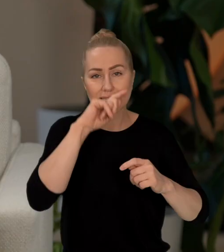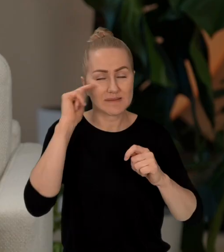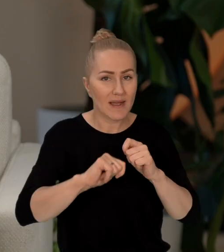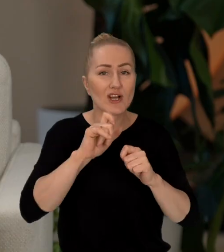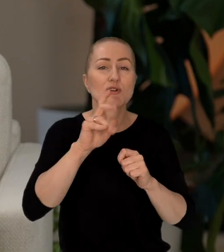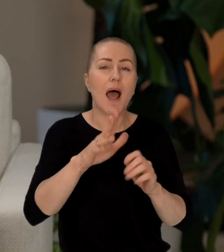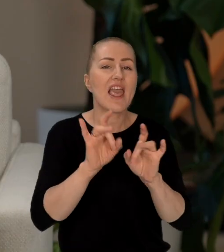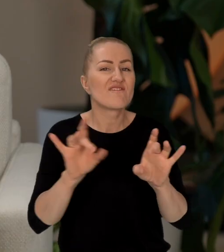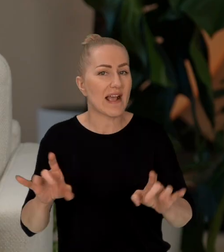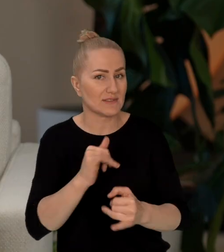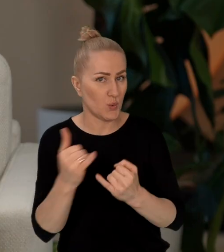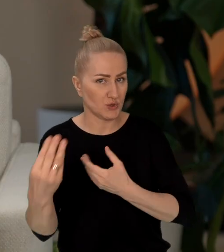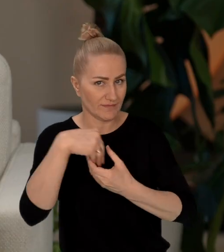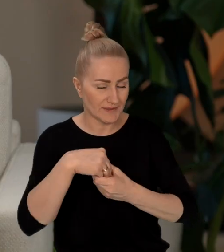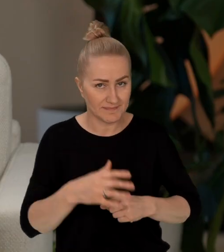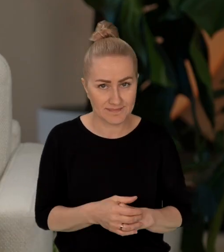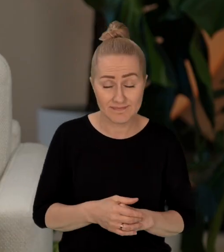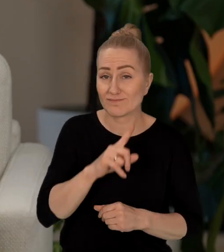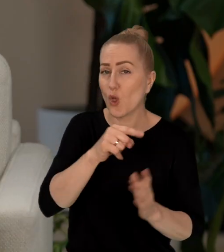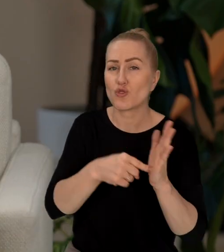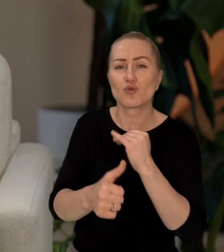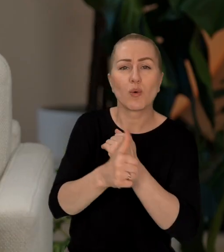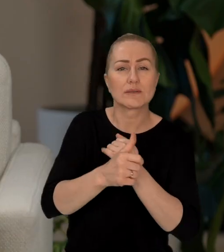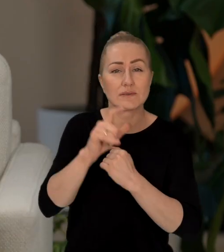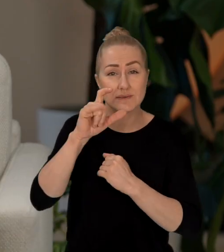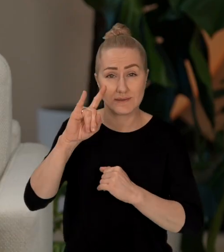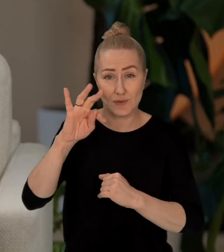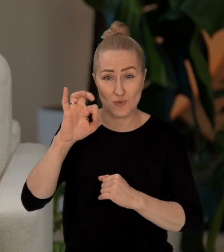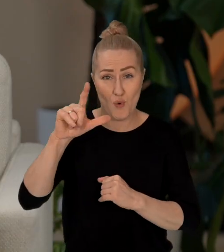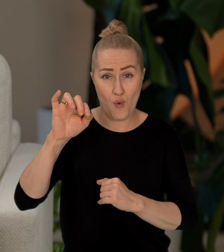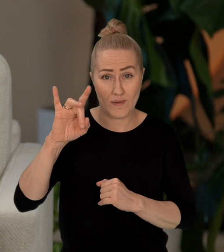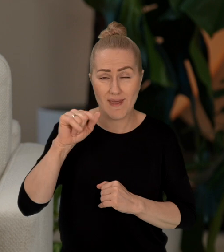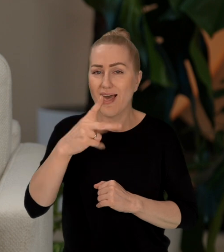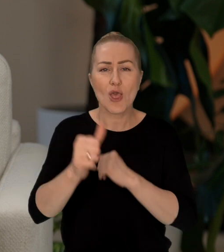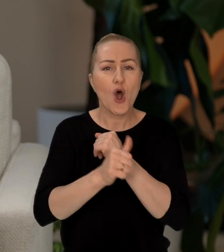No właśnie, czyli celem cytologii nie jest tylko sprawdzenie, czy